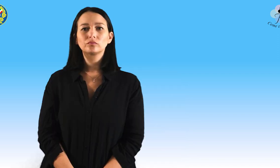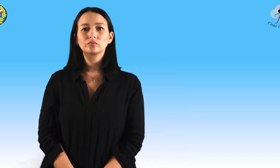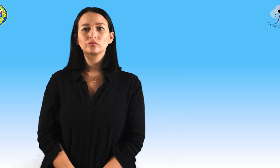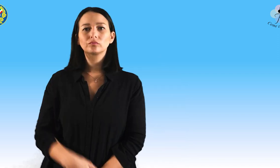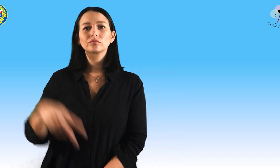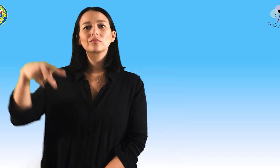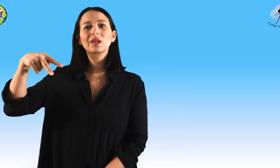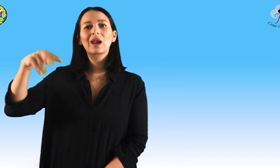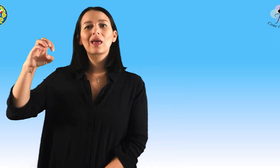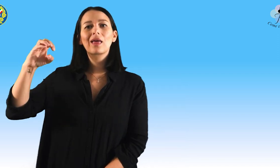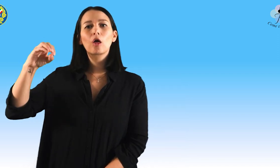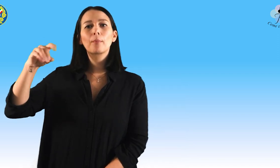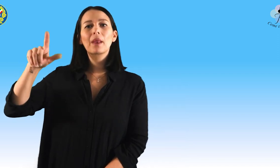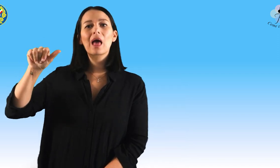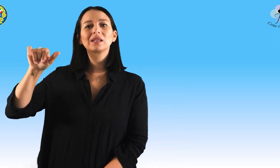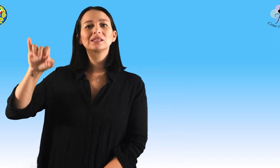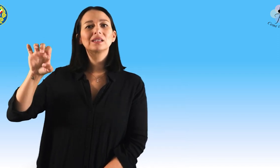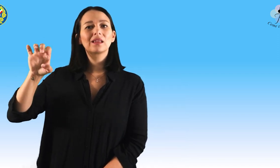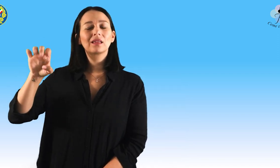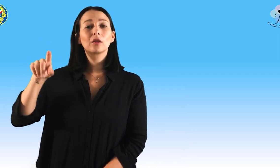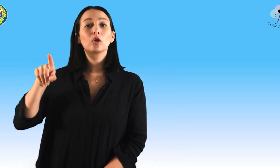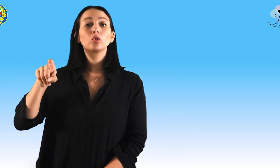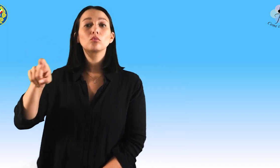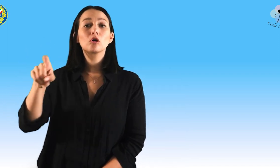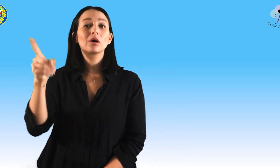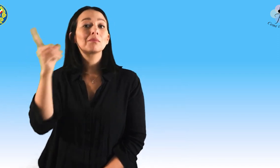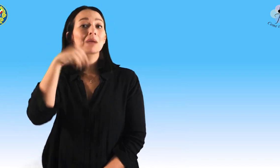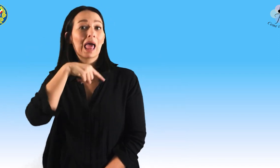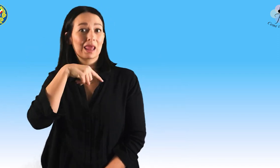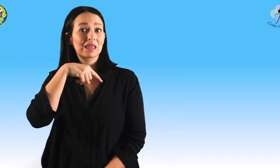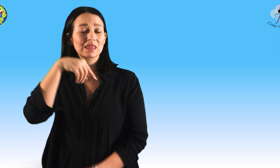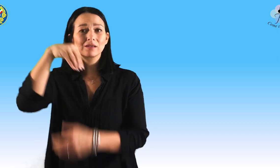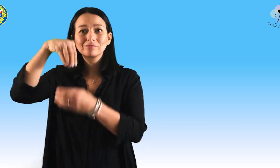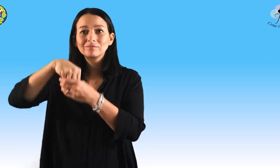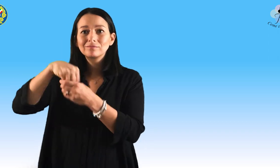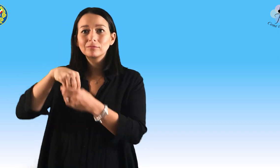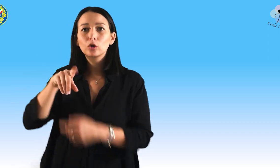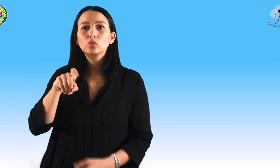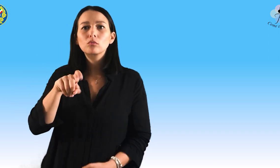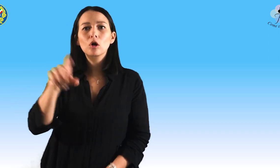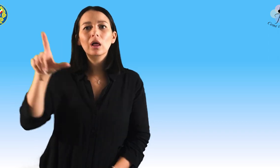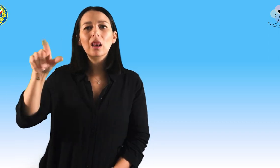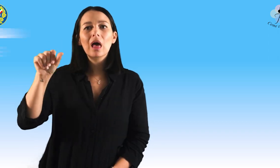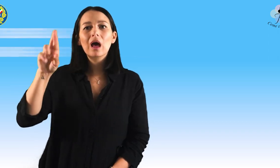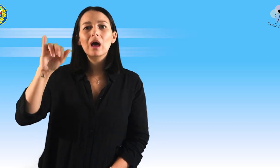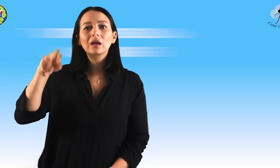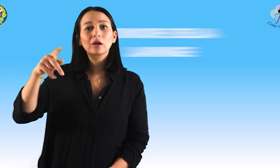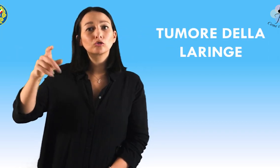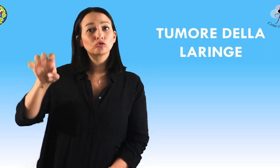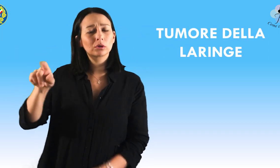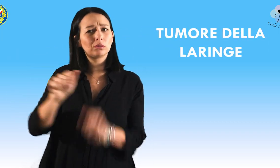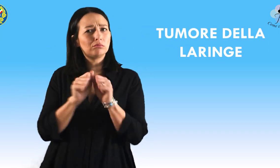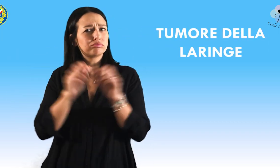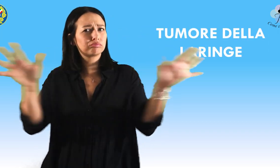Il tumore della laringe rappresenta circa il 10% di tutte le neoplasie maligne